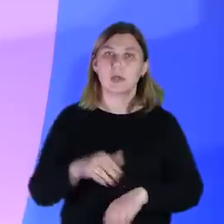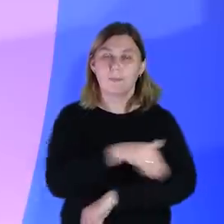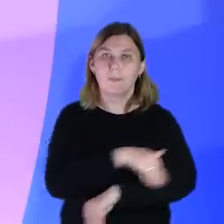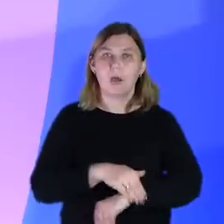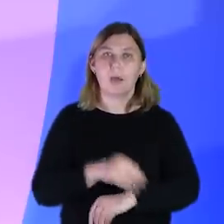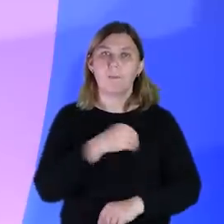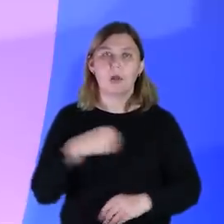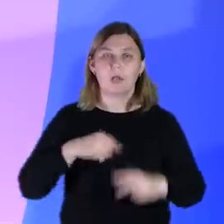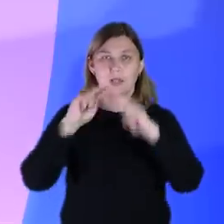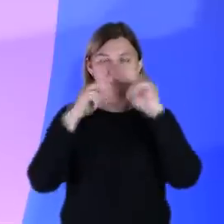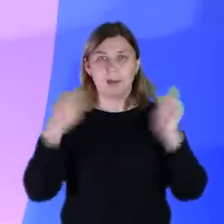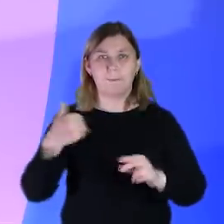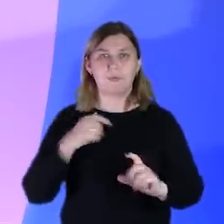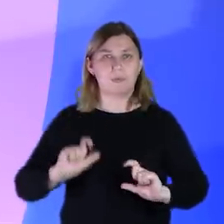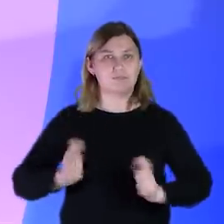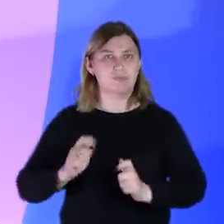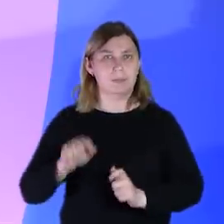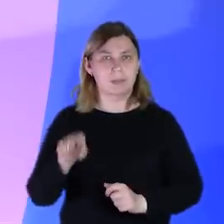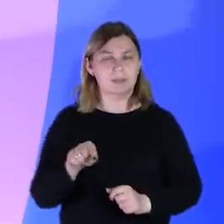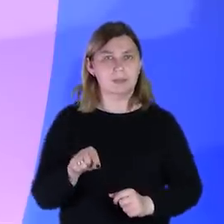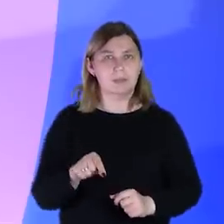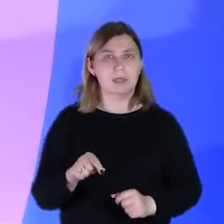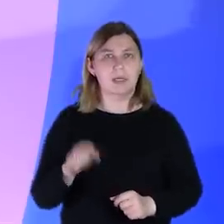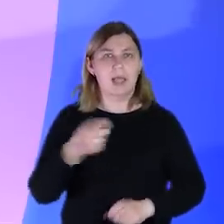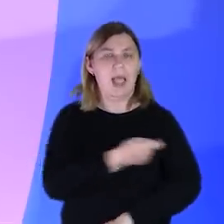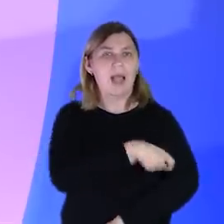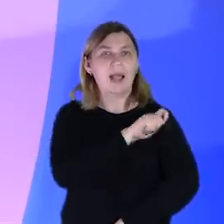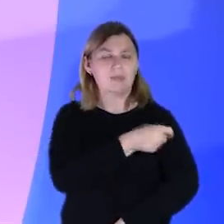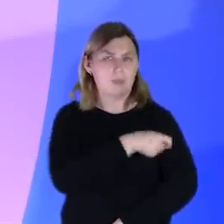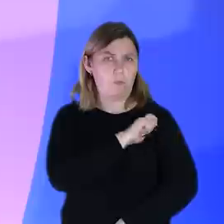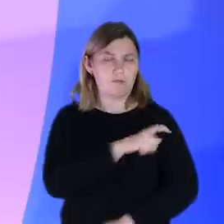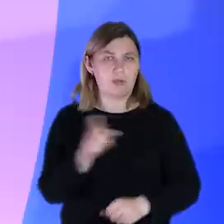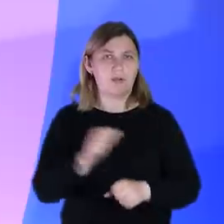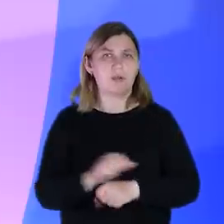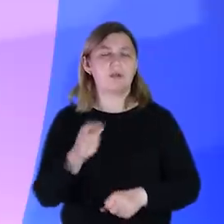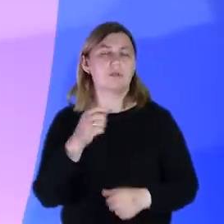polsko-litewskiego i tam były takie przypadki agentów współpracujących z polskim wywiadem,